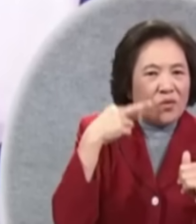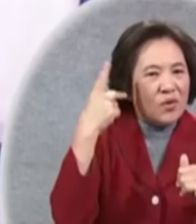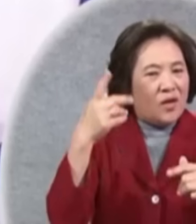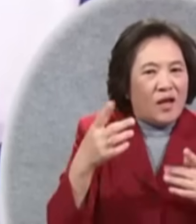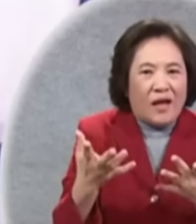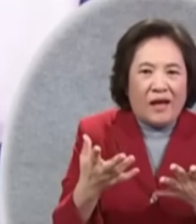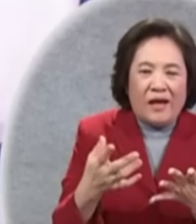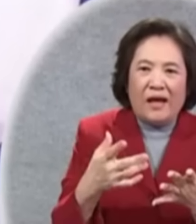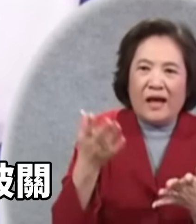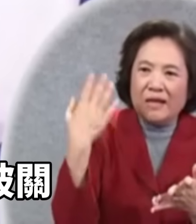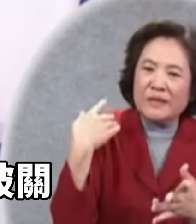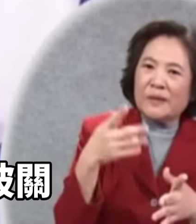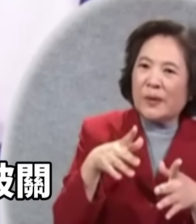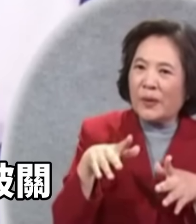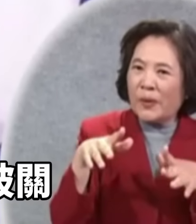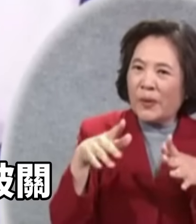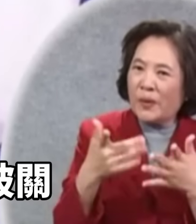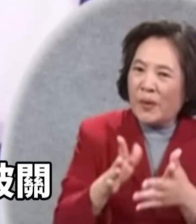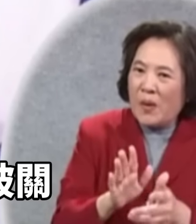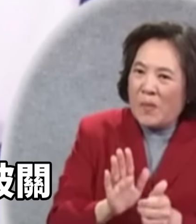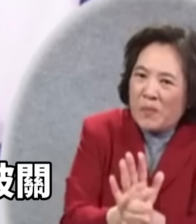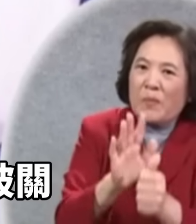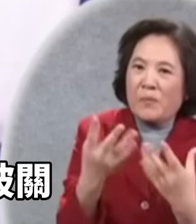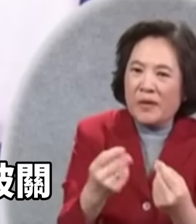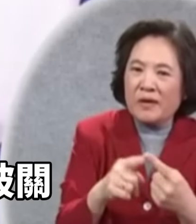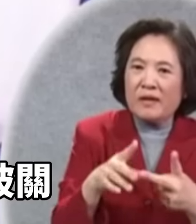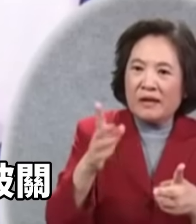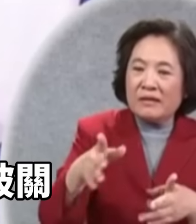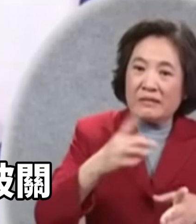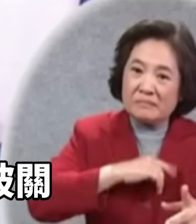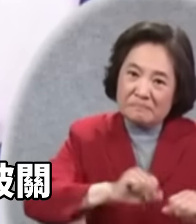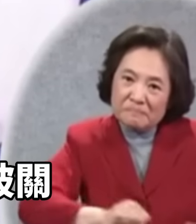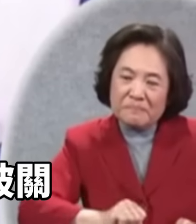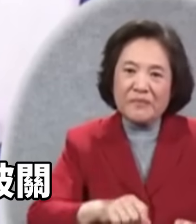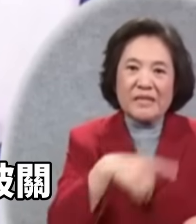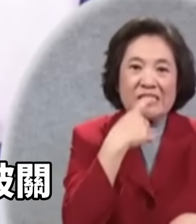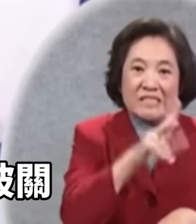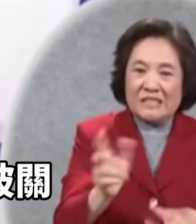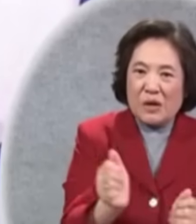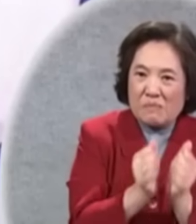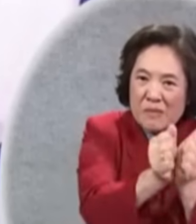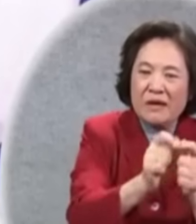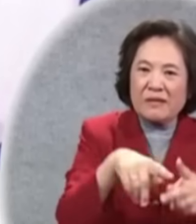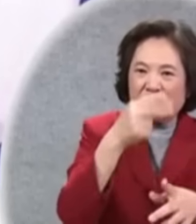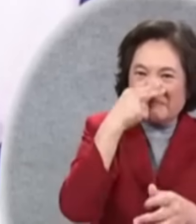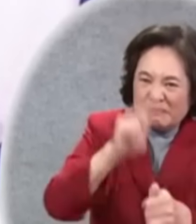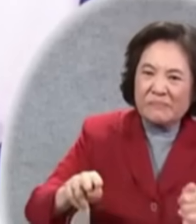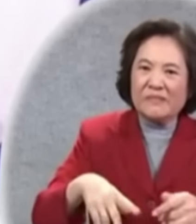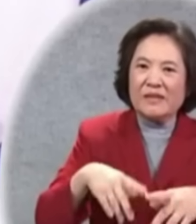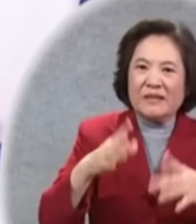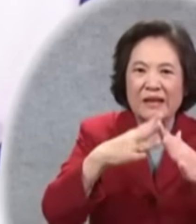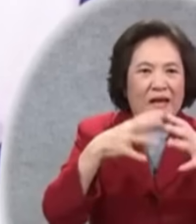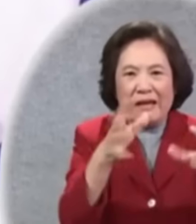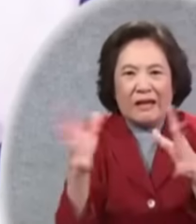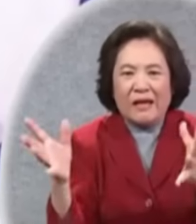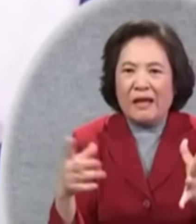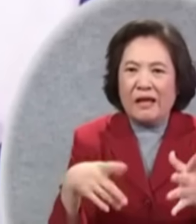在民主政治的時候 他們拋頭顱灑熱血犧牲白色恐怖被關 被打 被罵 家破人亡 等等等等等